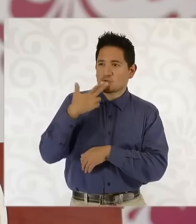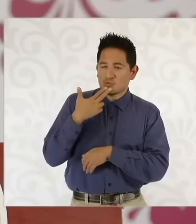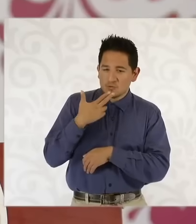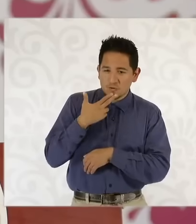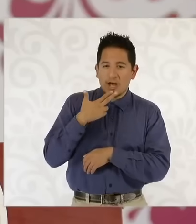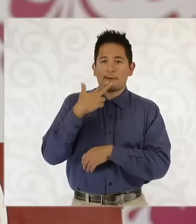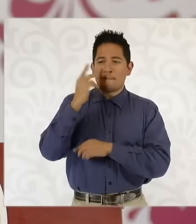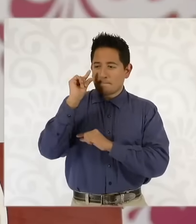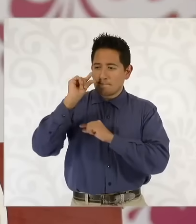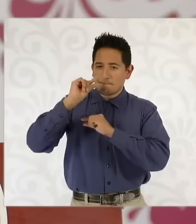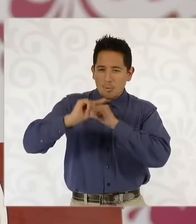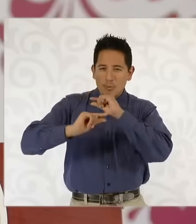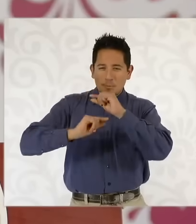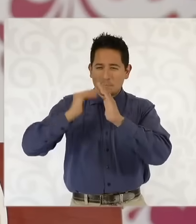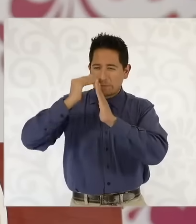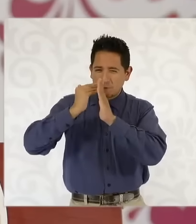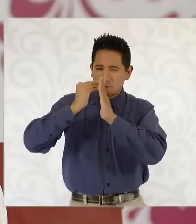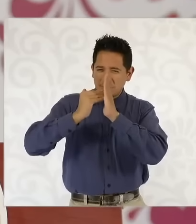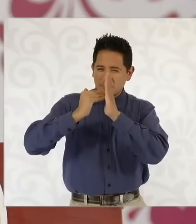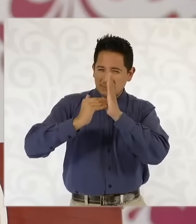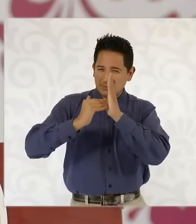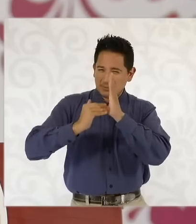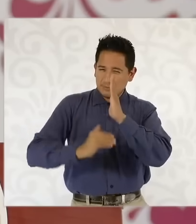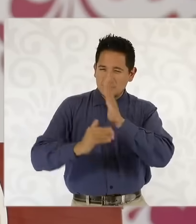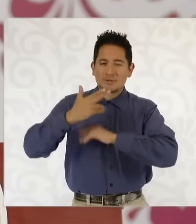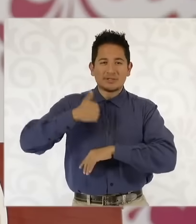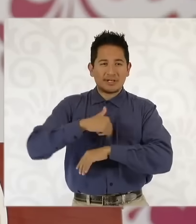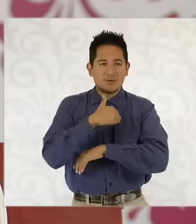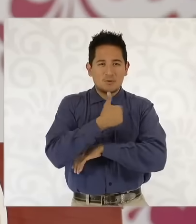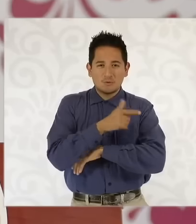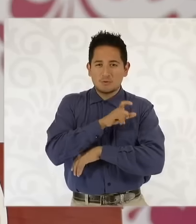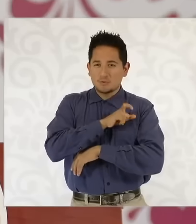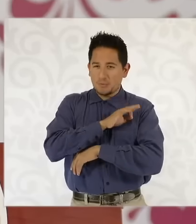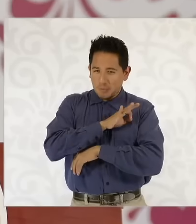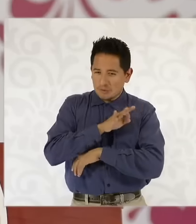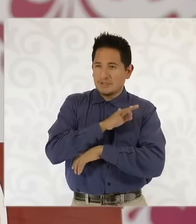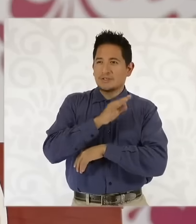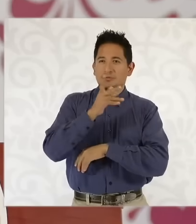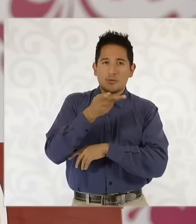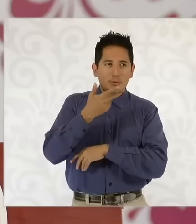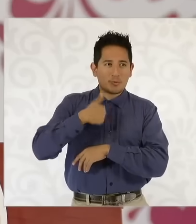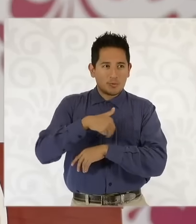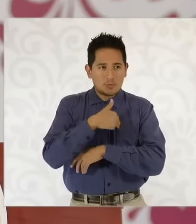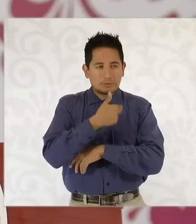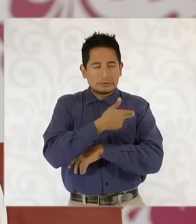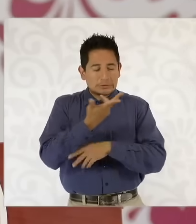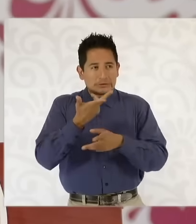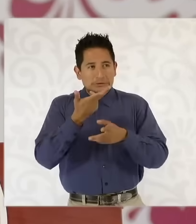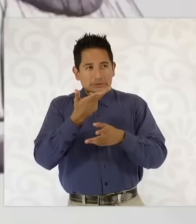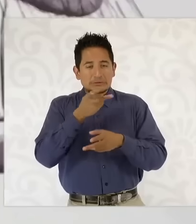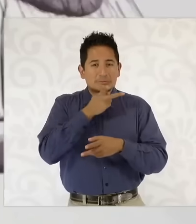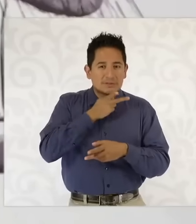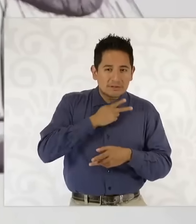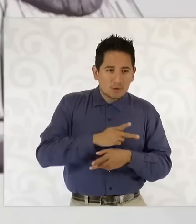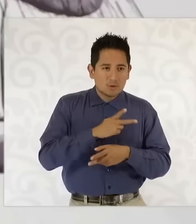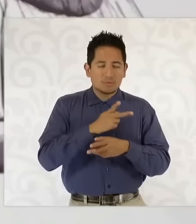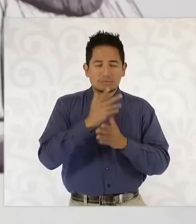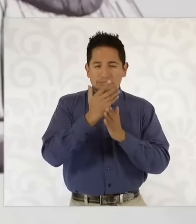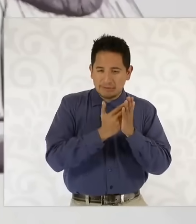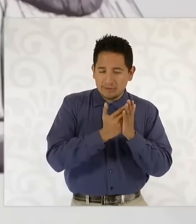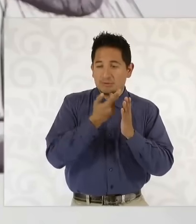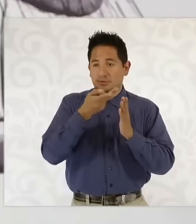fósiles. Por eso es importante también que Pemex vaya incorporando otros otras opciones también,